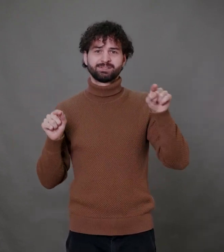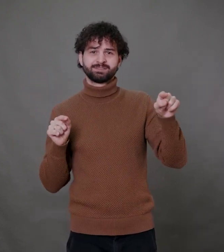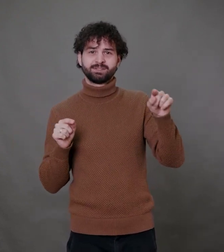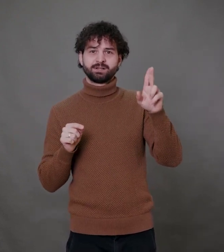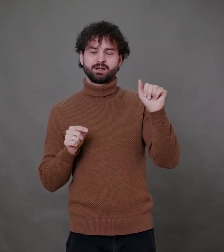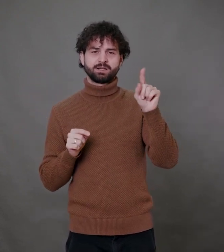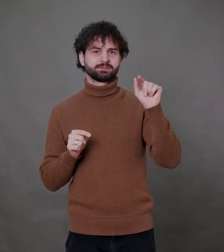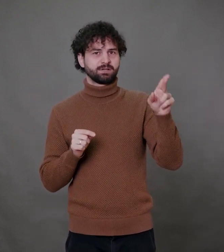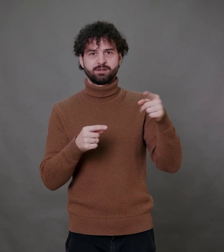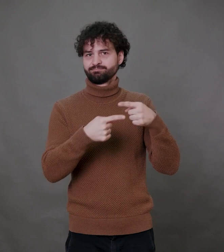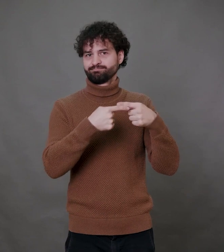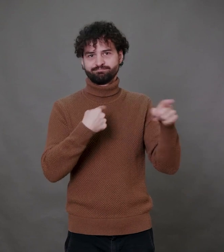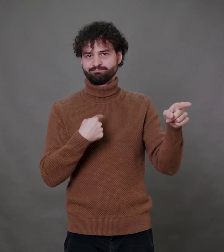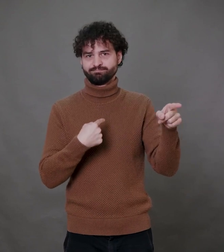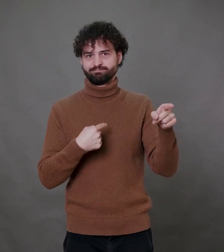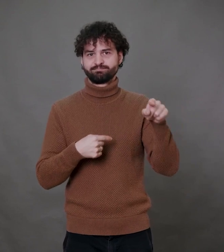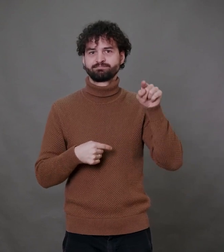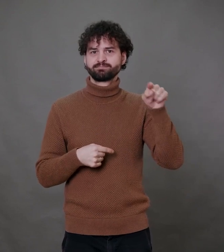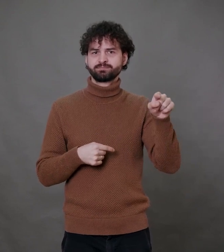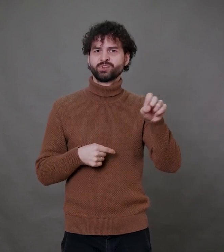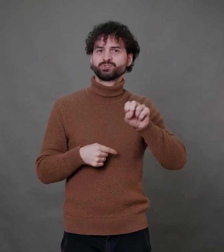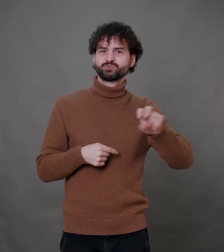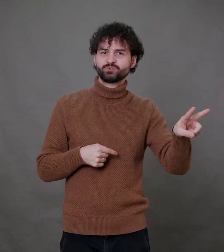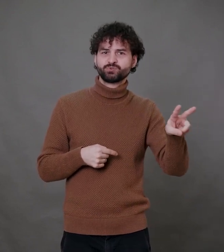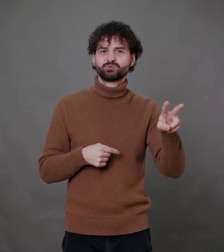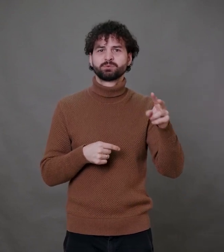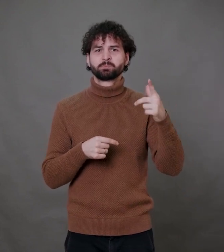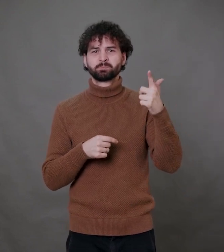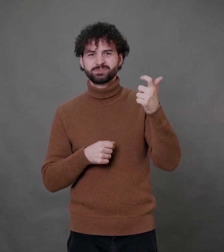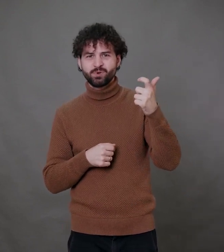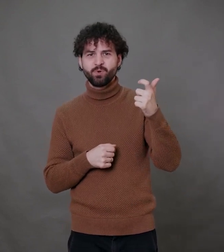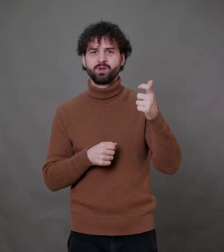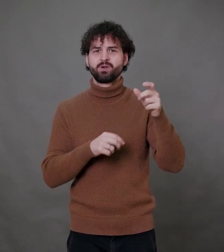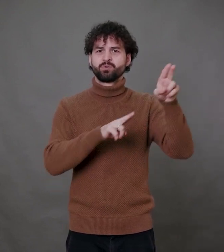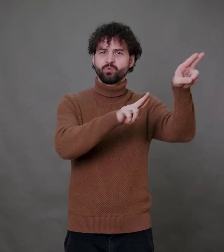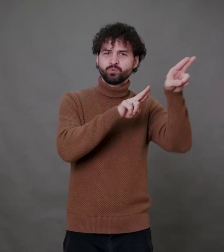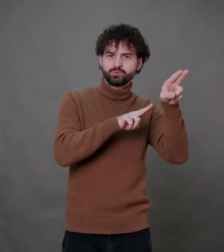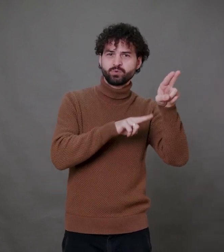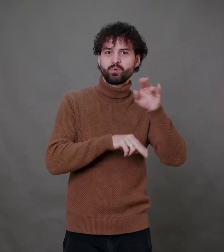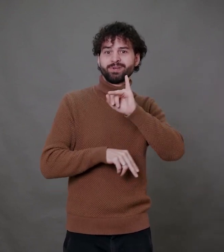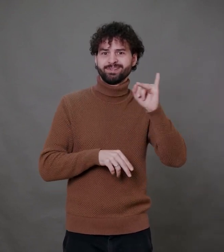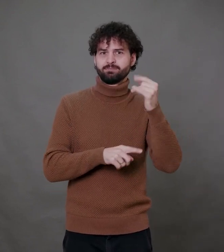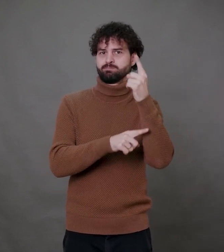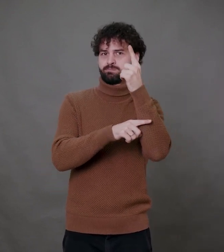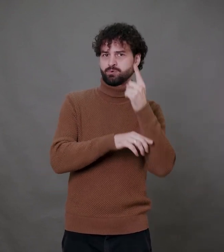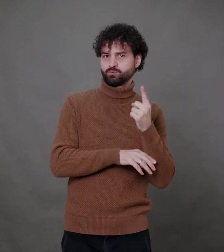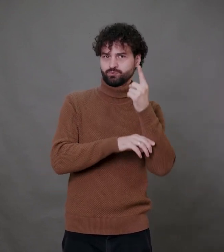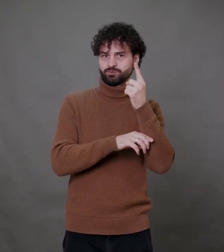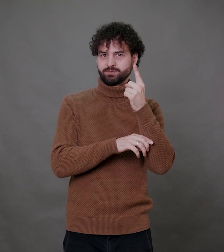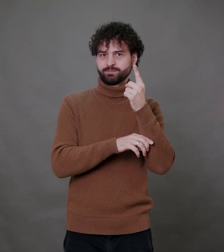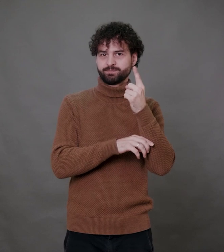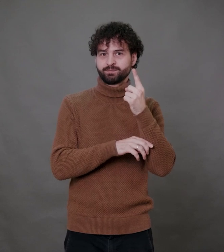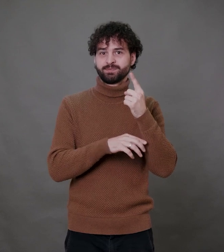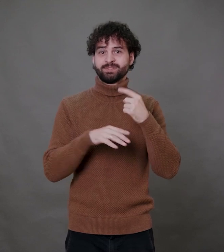В отличие от казаков, у них нет пистолетов, ружей и пушек.